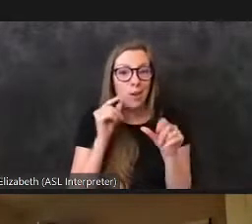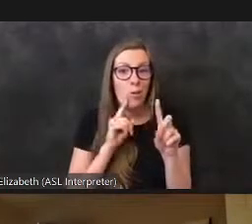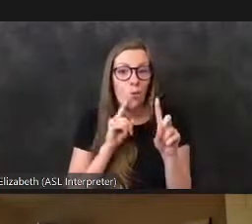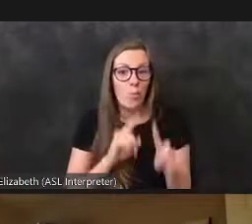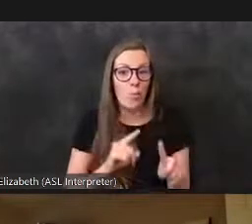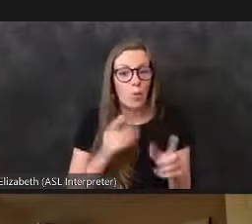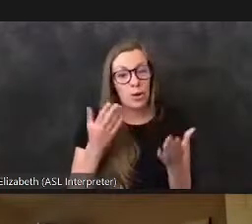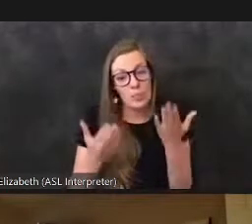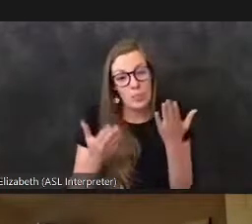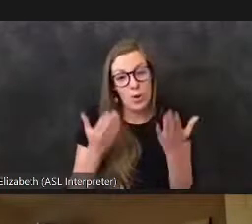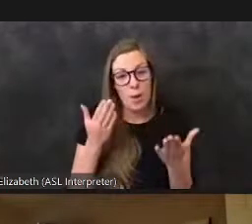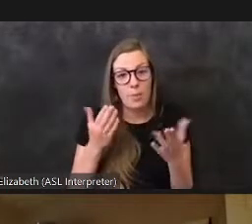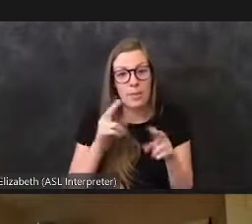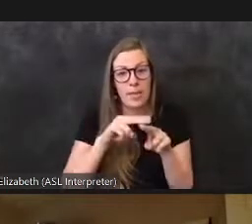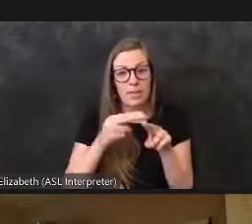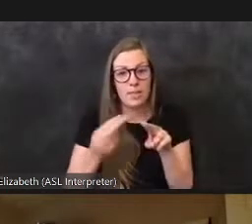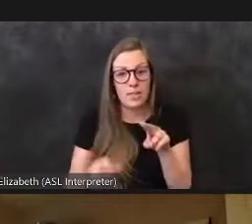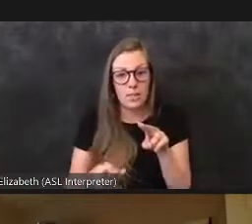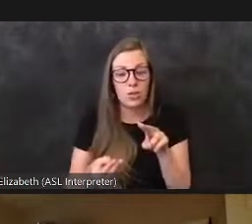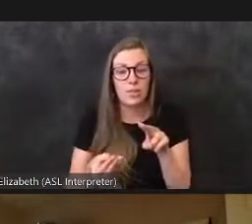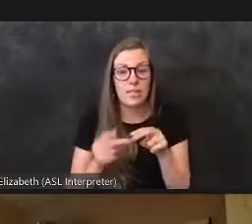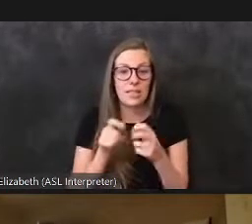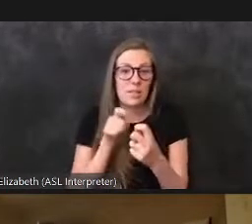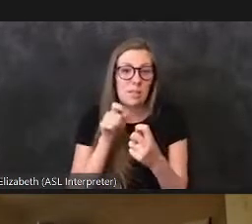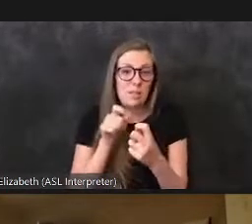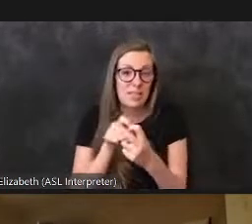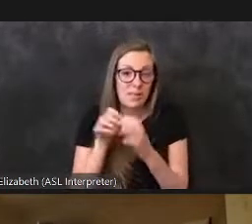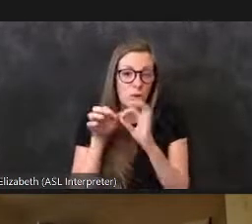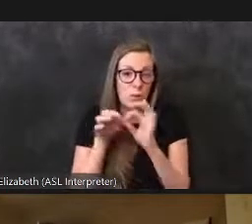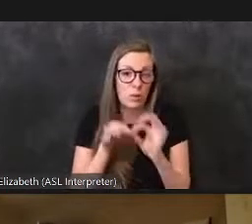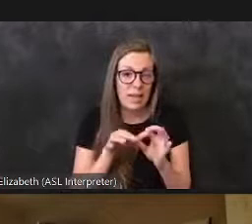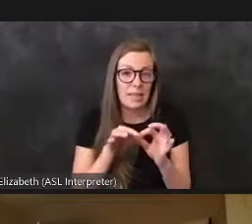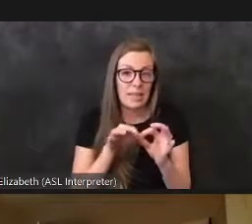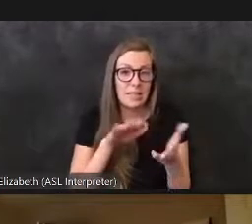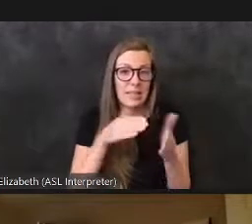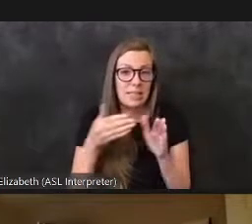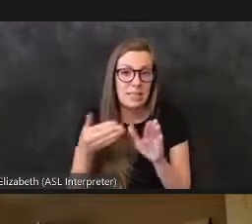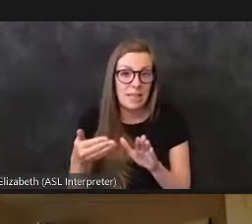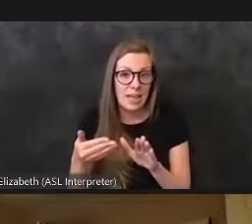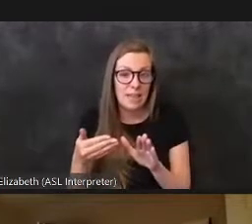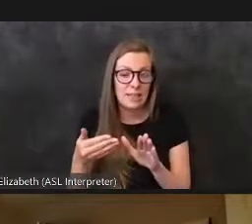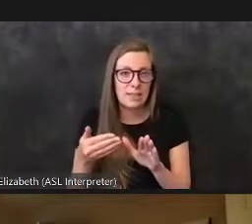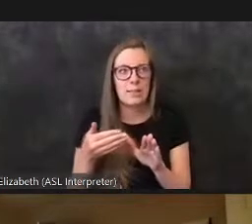hogar ha decretado muertes e muerte no intencional debido a